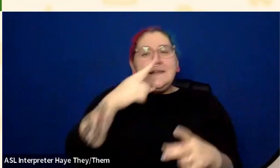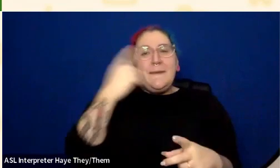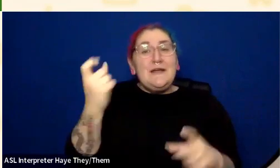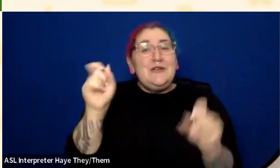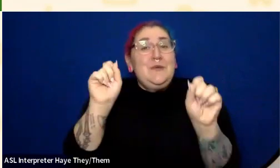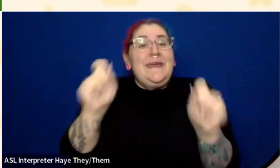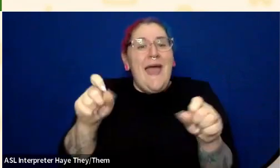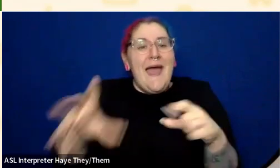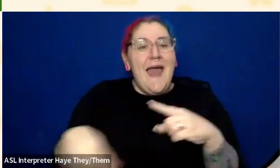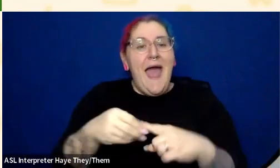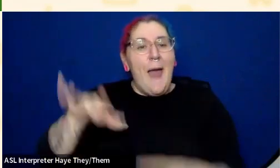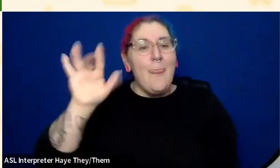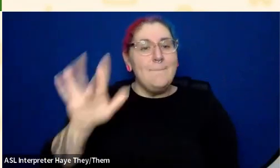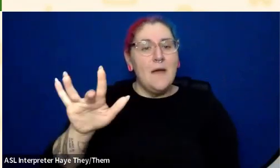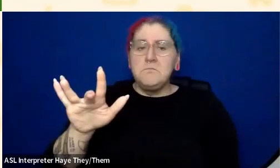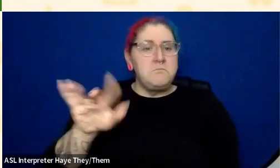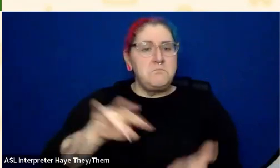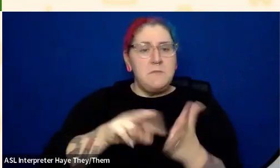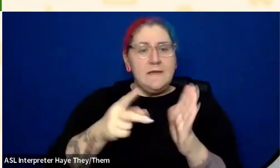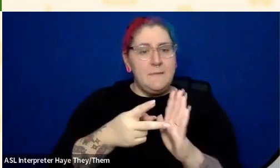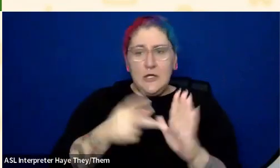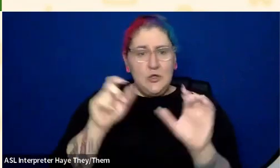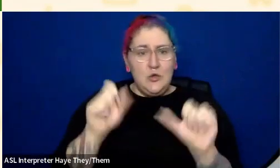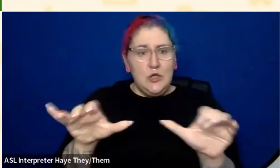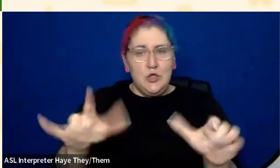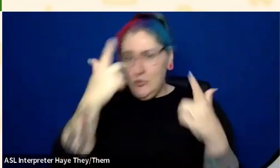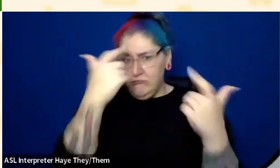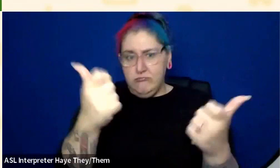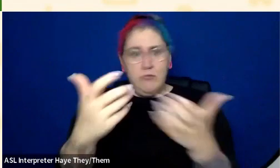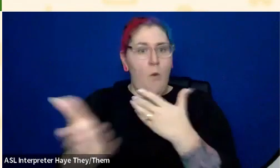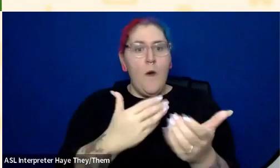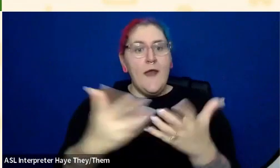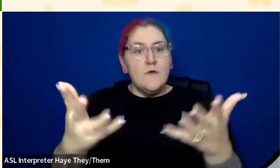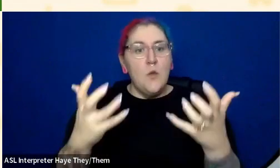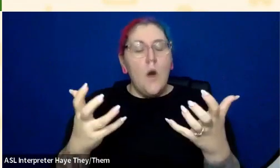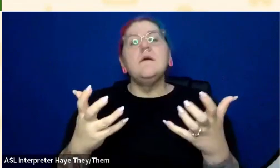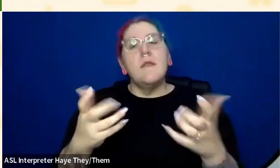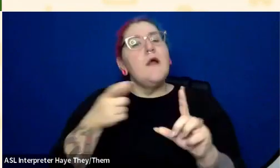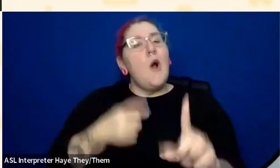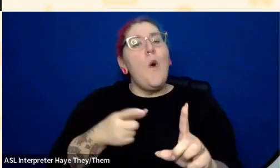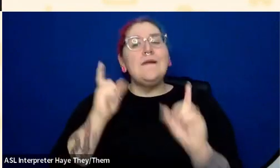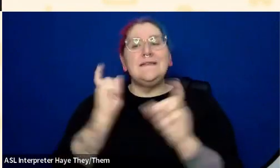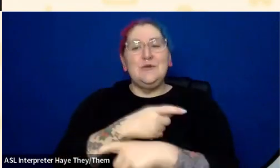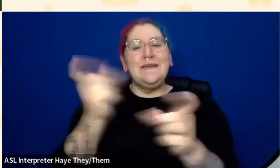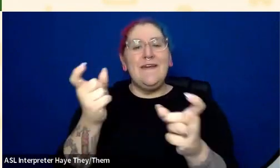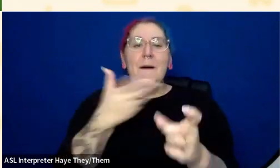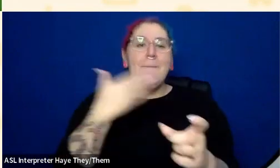para que ahora hagas lo que quieras. Aquí simplemente estamos pensando en una mejor experiencia de usuario. Entonces, con eso, esto es lo que vamos a construir.